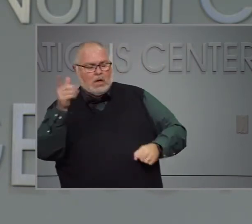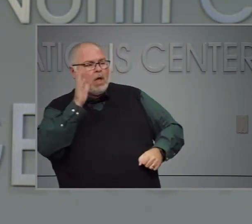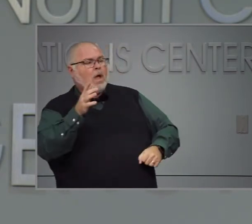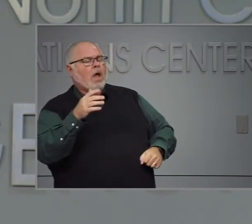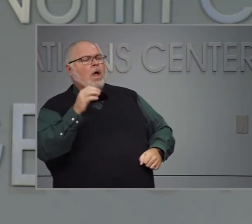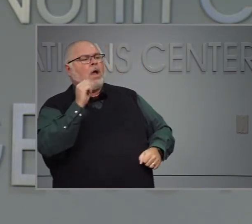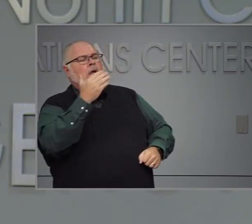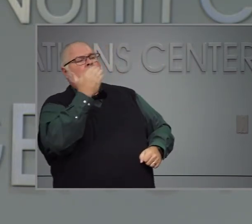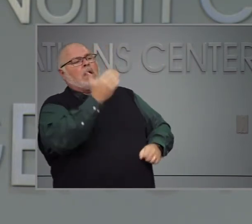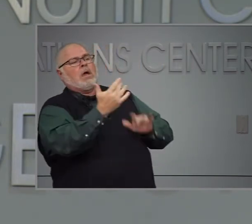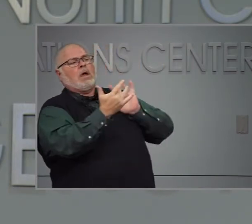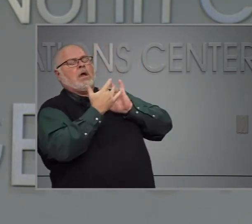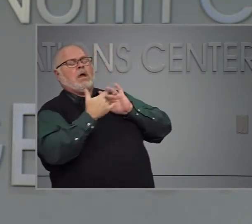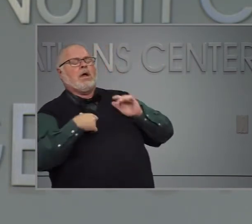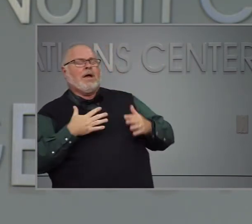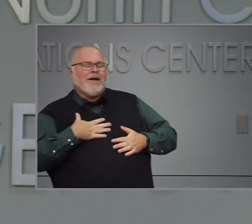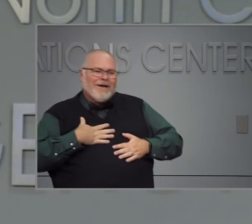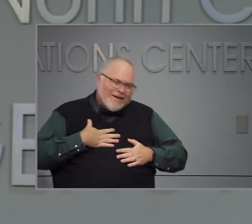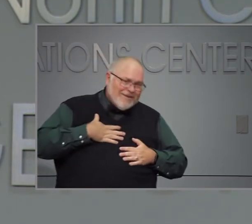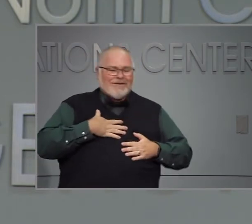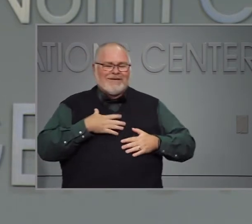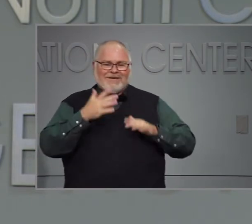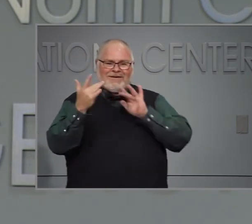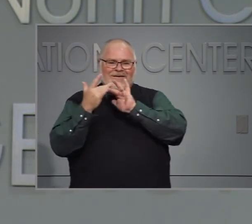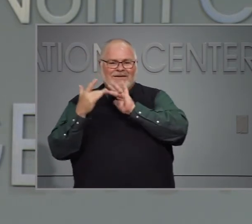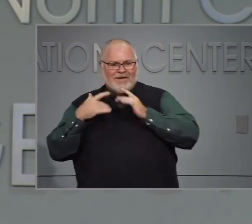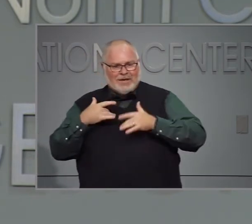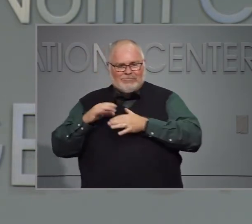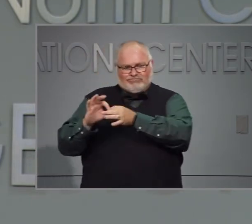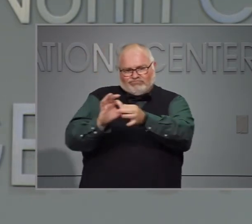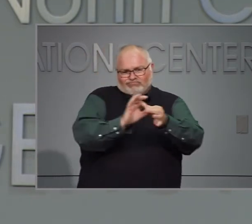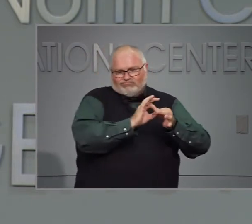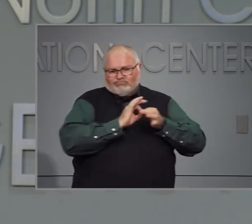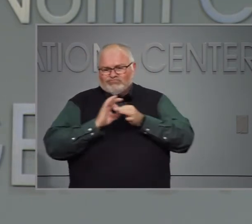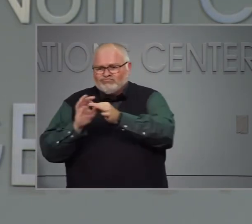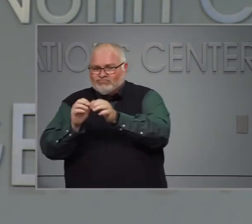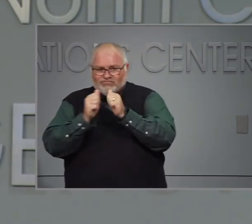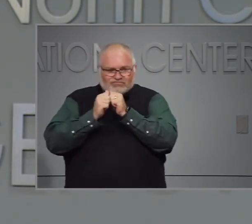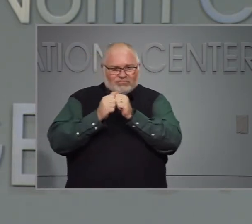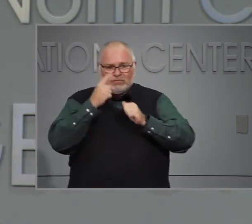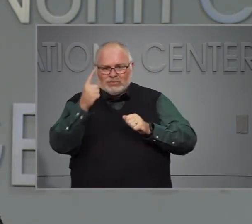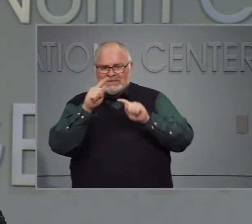Sus seres queridos no se les olvide llamarles con amabilidad y cooperación, superaremos